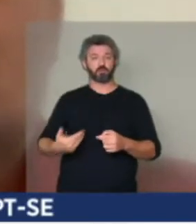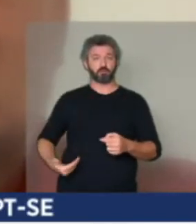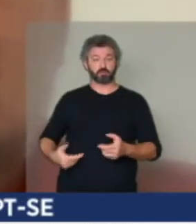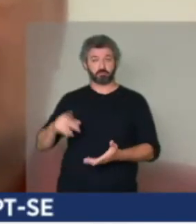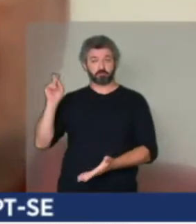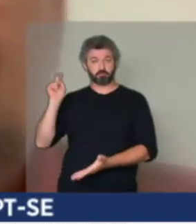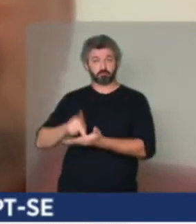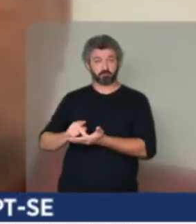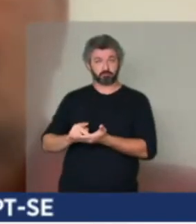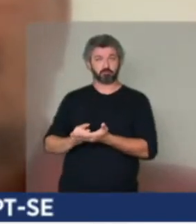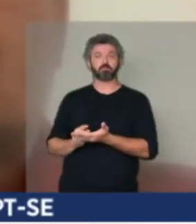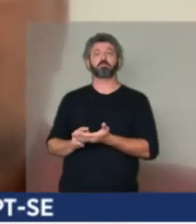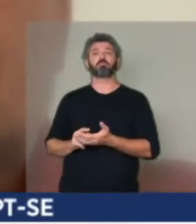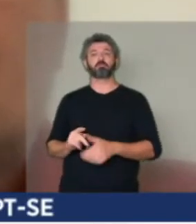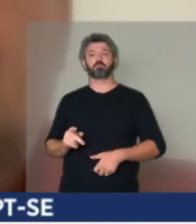FAZEM AS POLÍTICAS PÚBLICAS VERDADEIRAS NA FONTE POSSAM